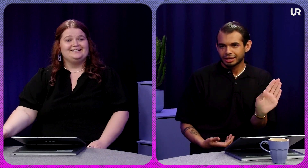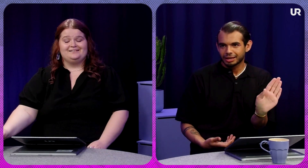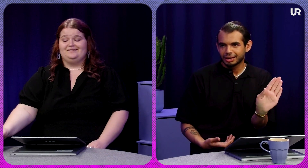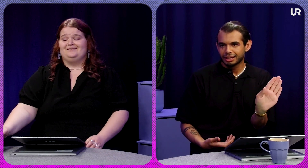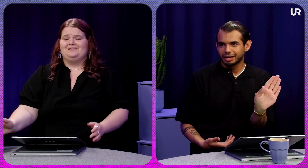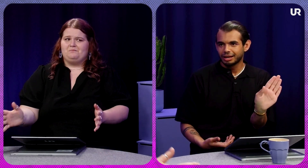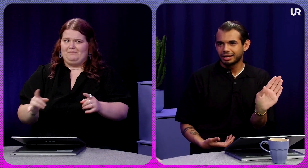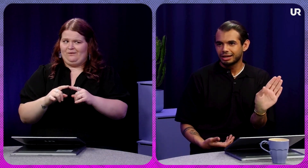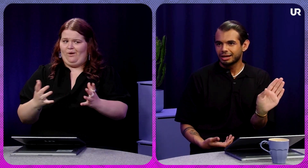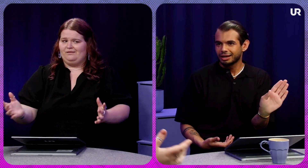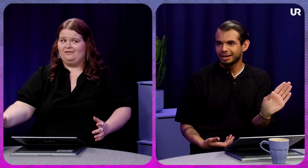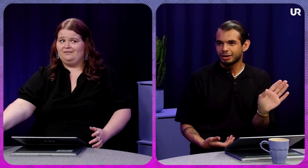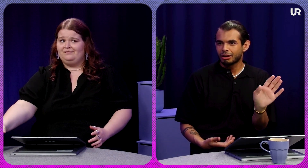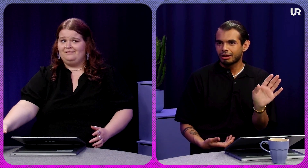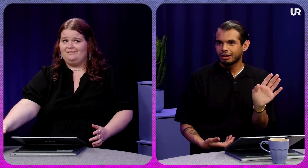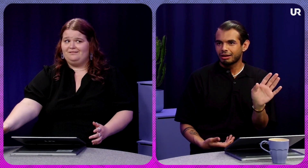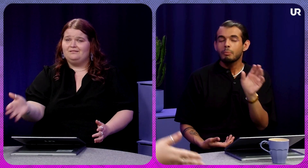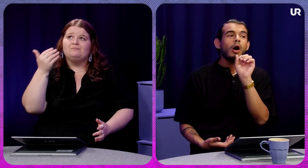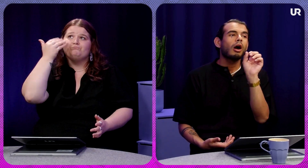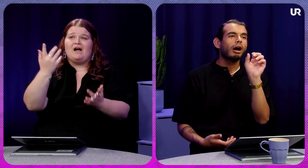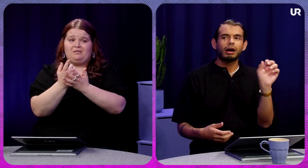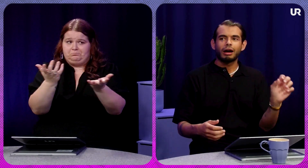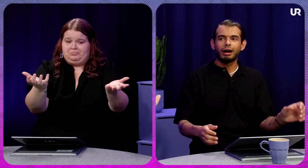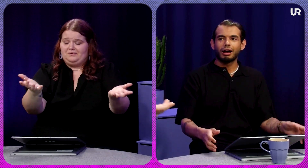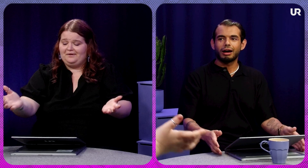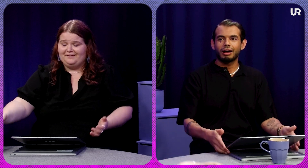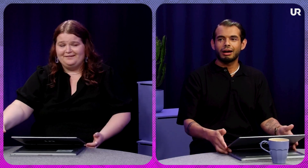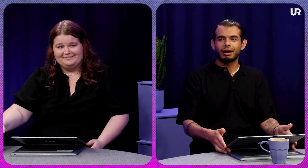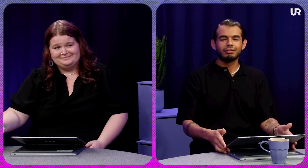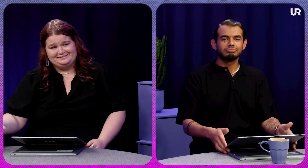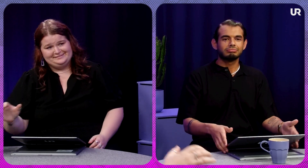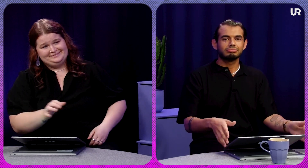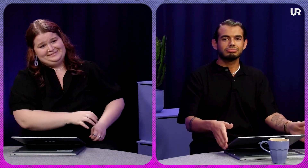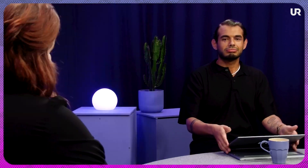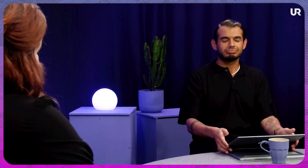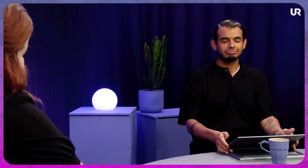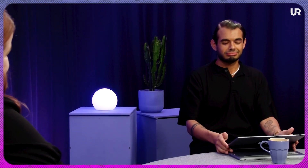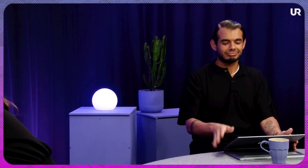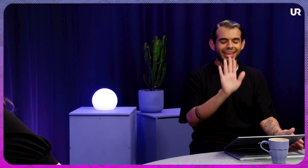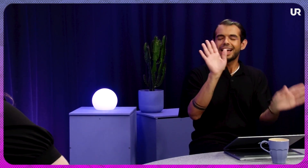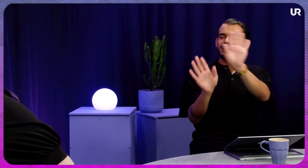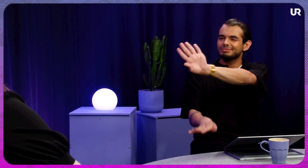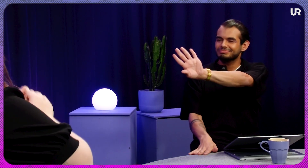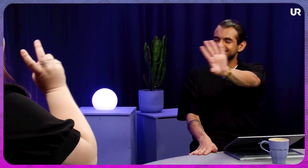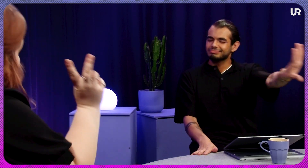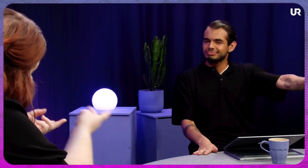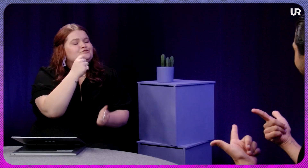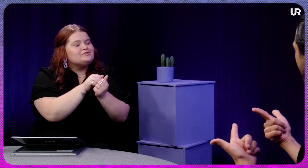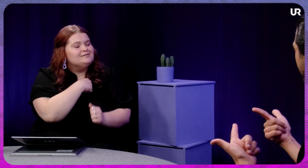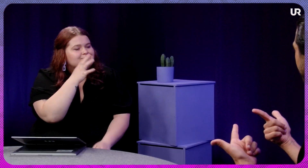Josephine: Tror du att de bryr sig om sådant? Du vet inte vad som kommer hända. Amir:...................... Josephine: Jag tänkte på en grej....